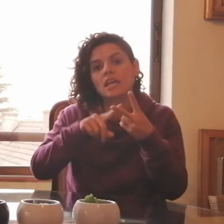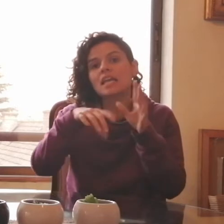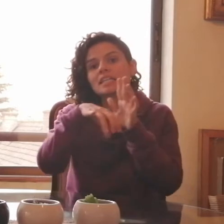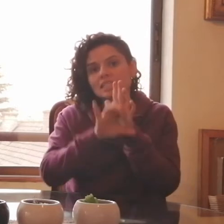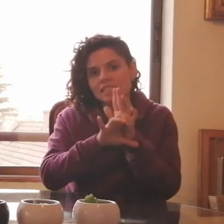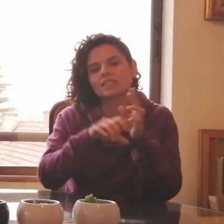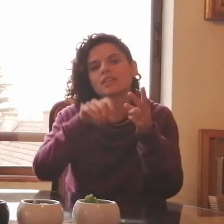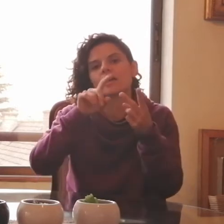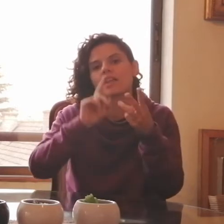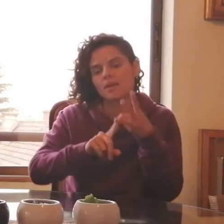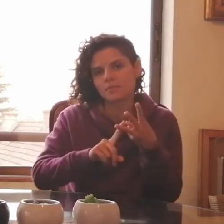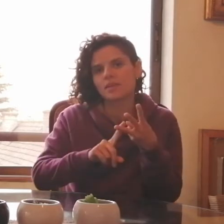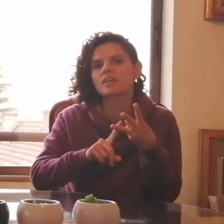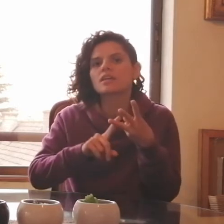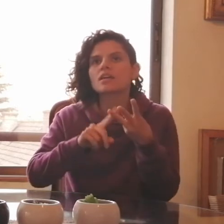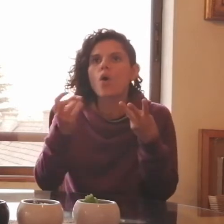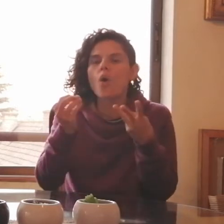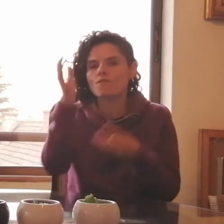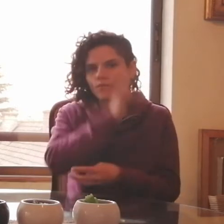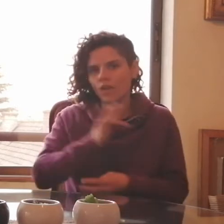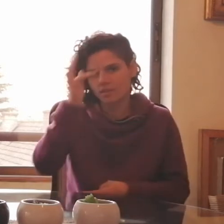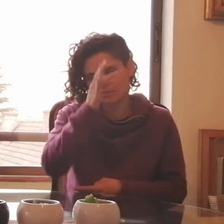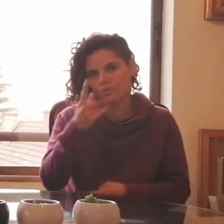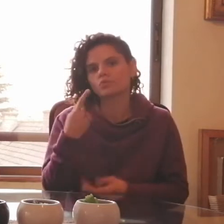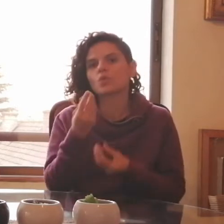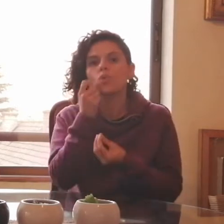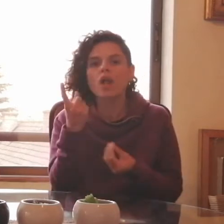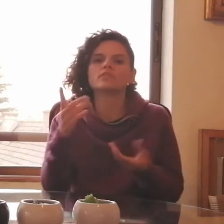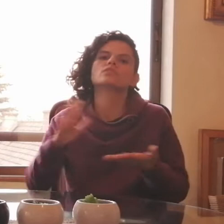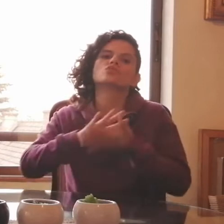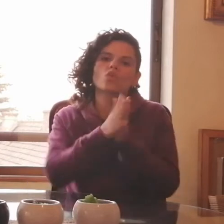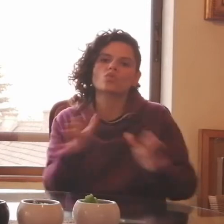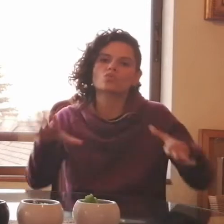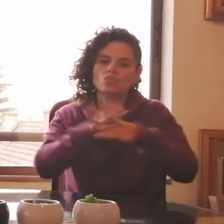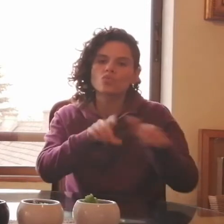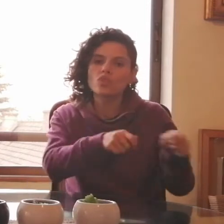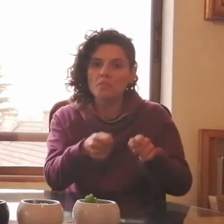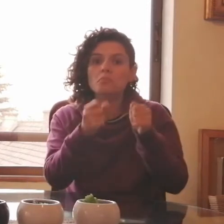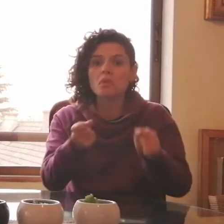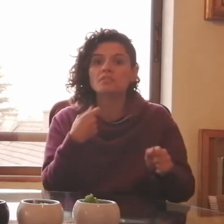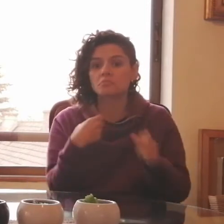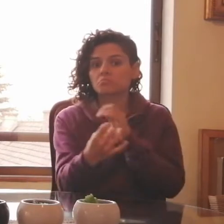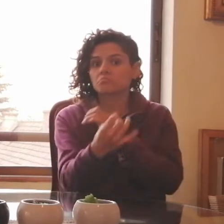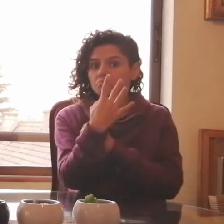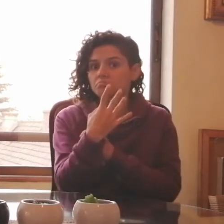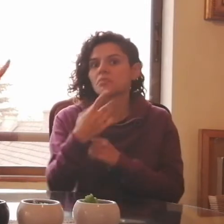@todosjuntosradio o en el facebook en todos juntos radio. Nos puede mandar un mensajito privado cualquiera de las 2 personas aquí presentes